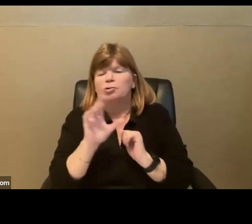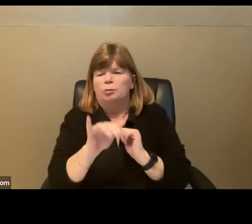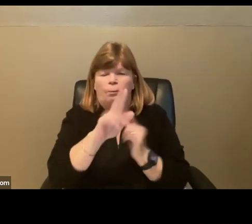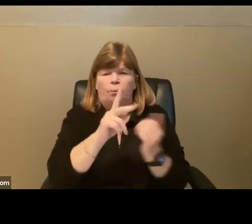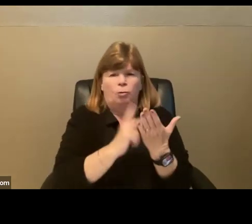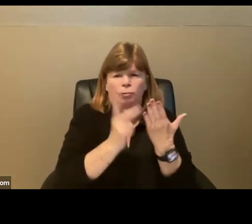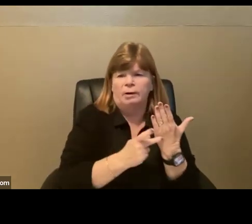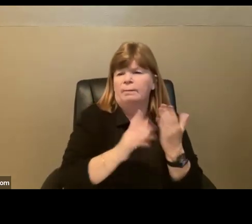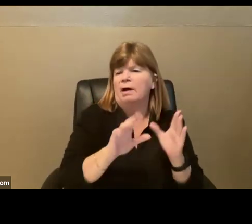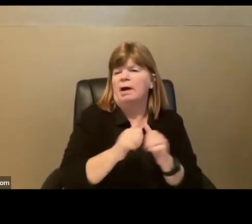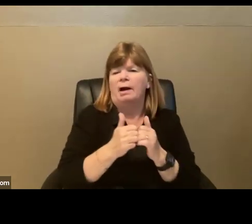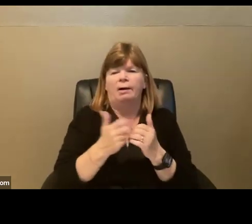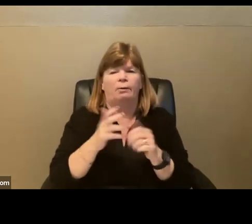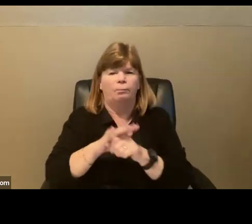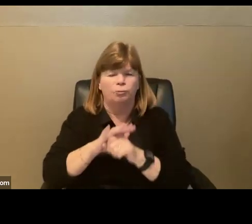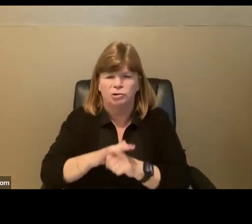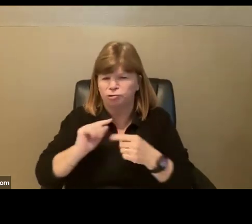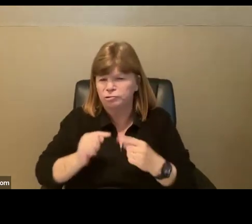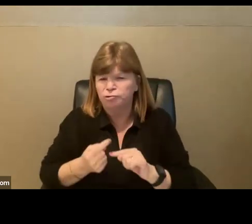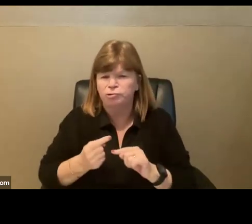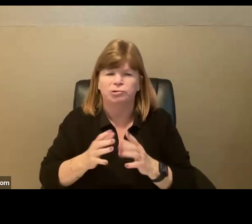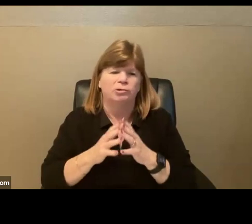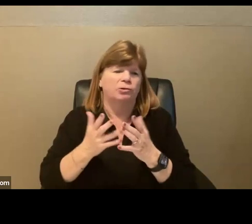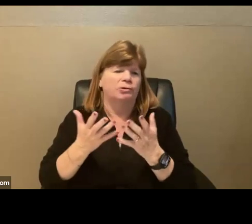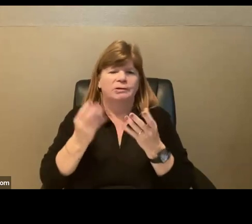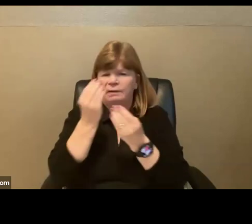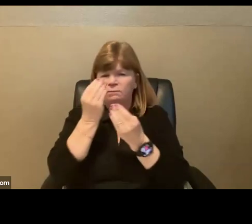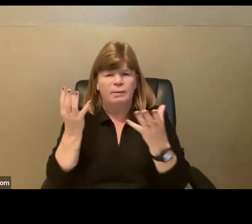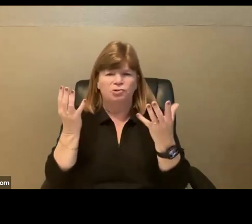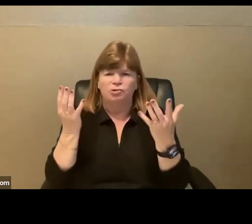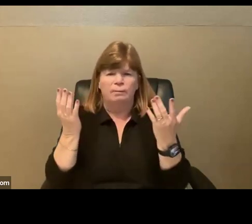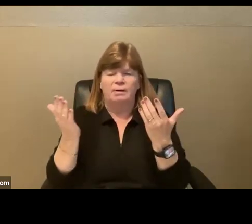Hay información sobre lesiones por presión. Hay información sobre todo lo que pueda